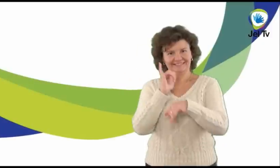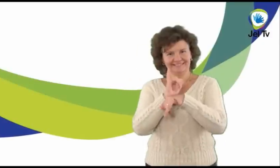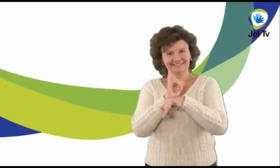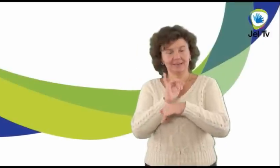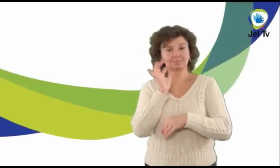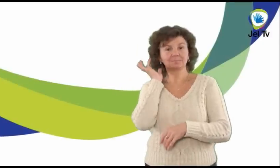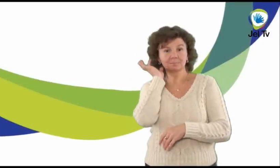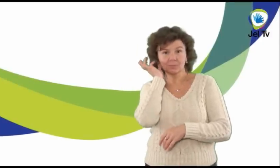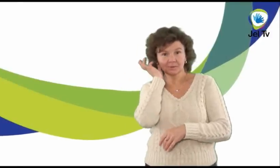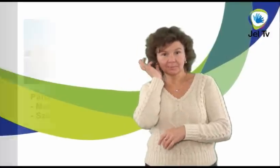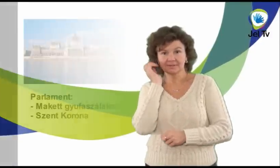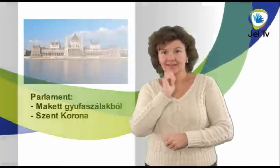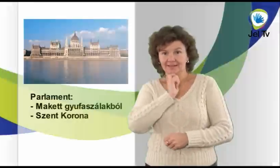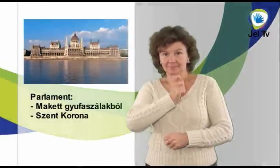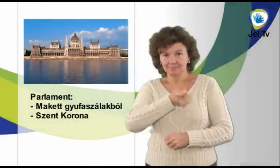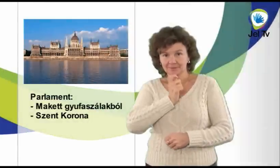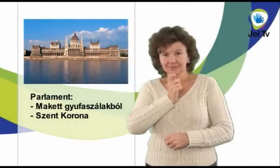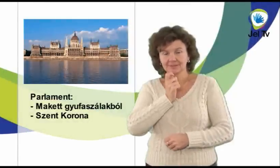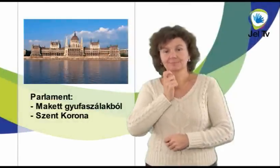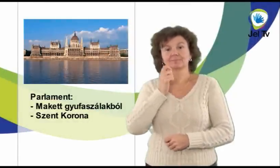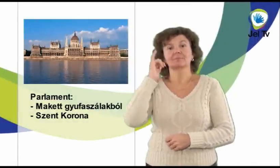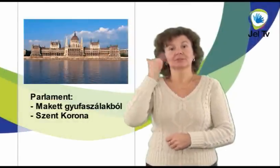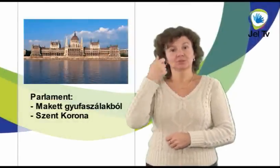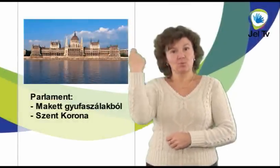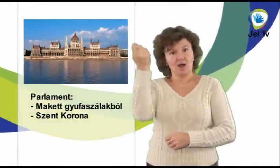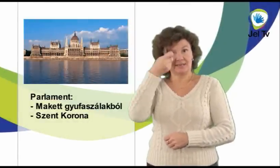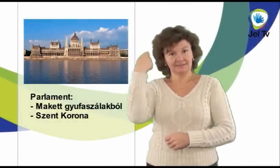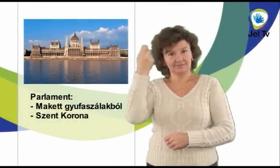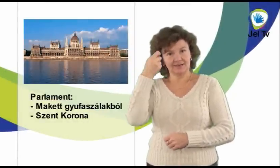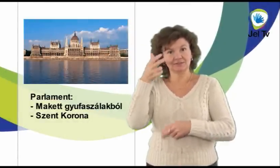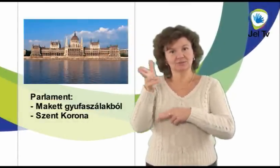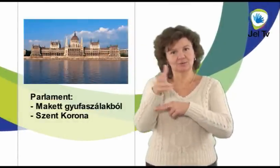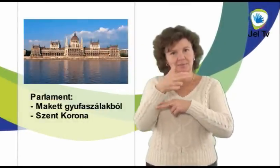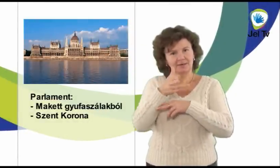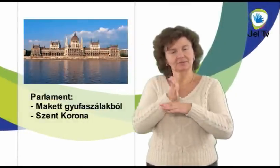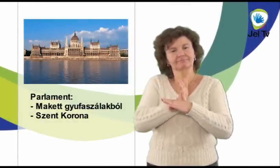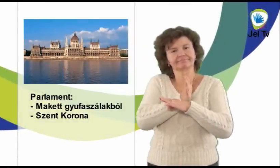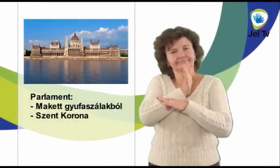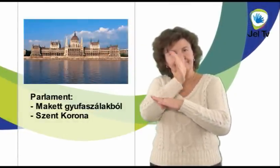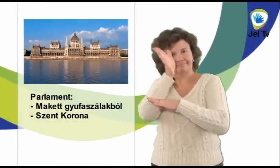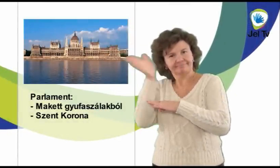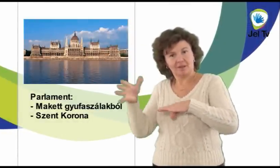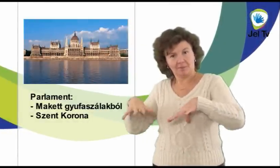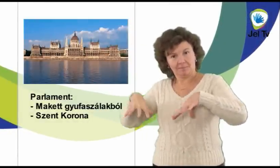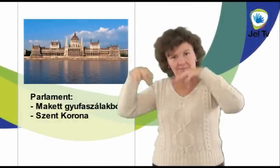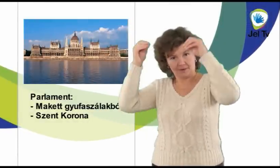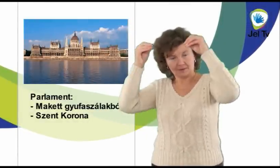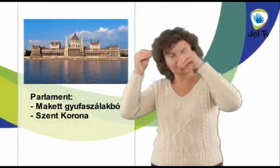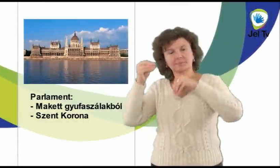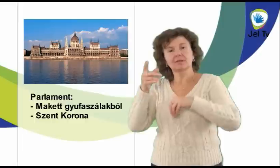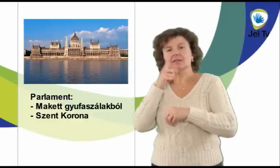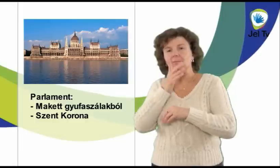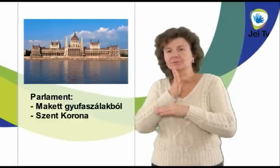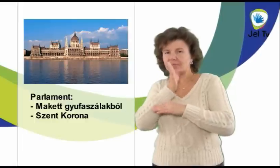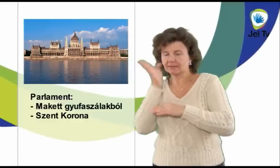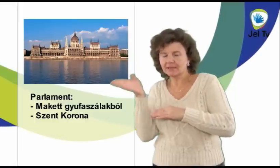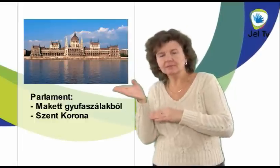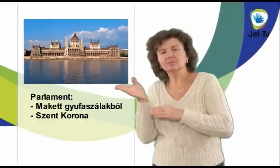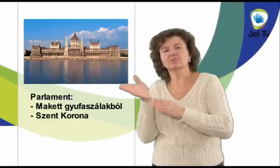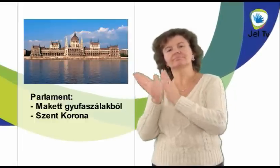Múlthéten, Mongyi Péter riporterként és Juhász Ferenc operatőrként jártak a Parlamentben.